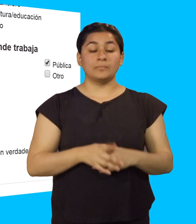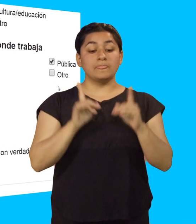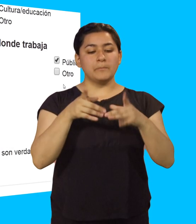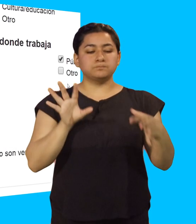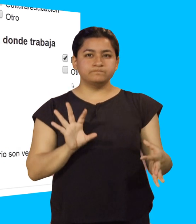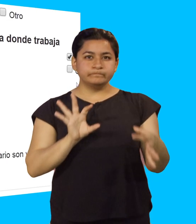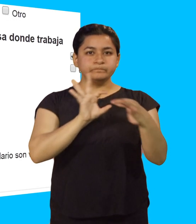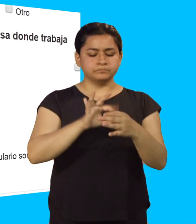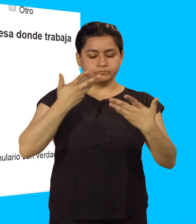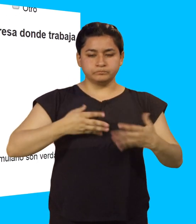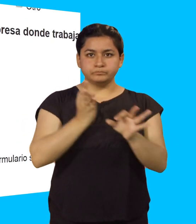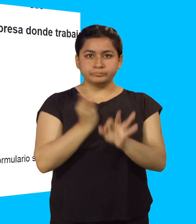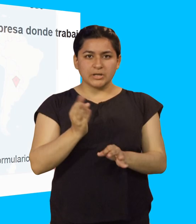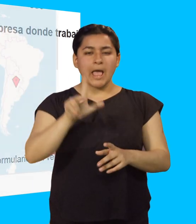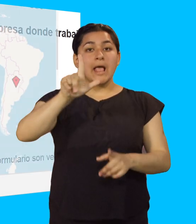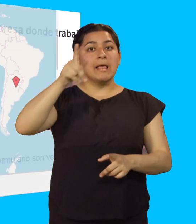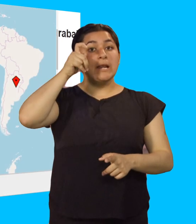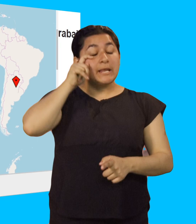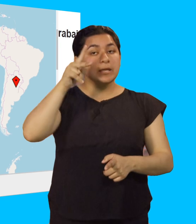Incluso, podés vincular tu perfil profesional en Linkedin.